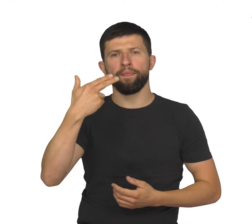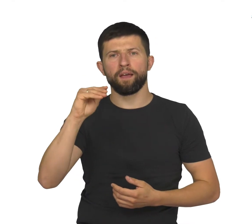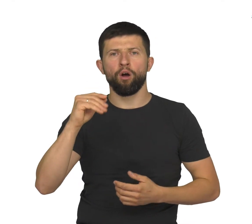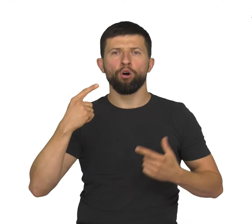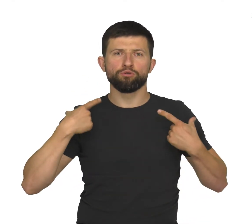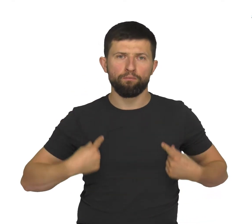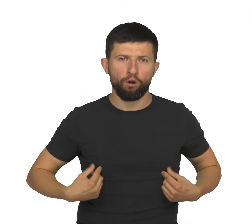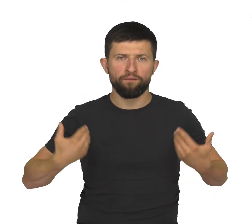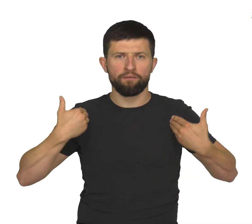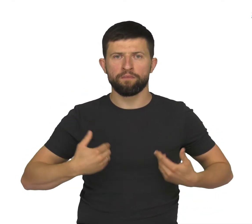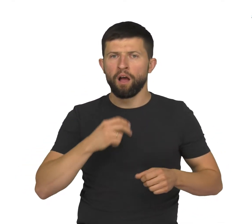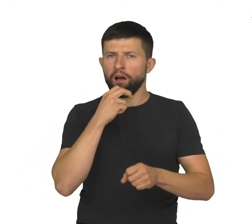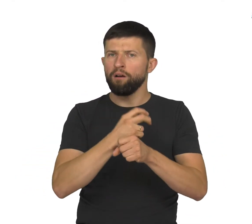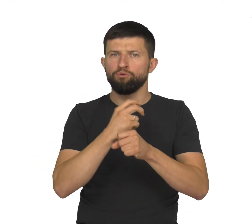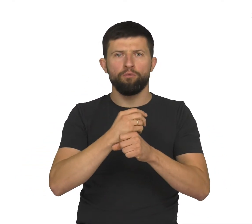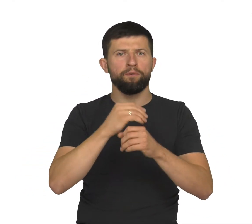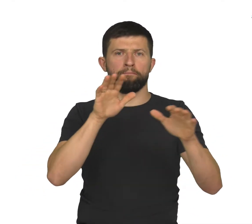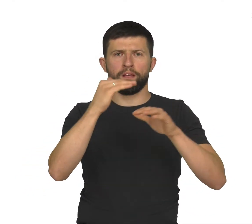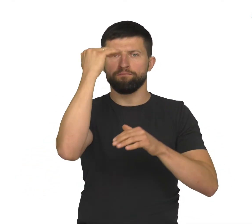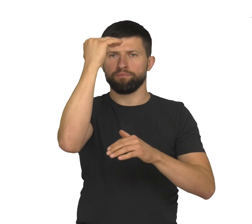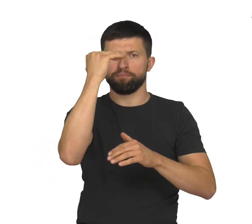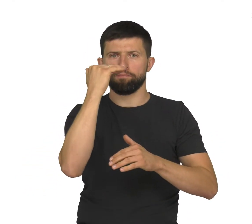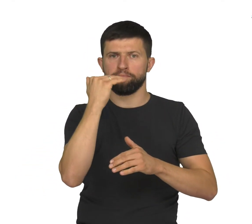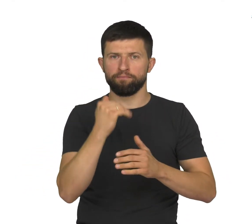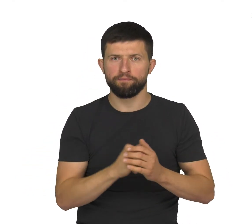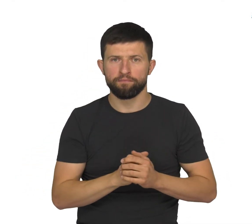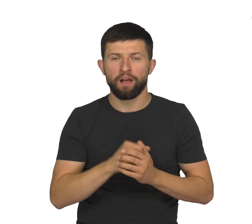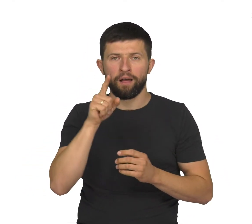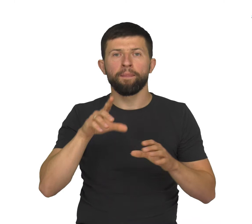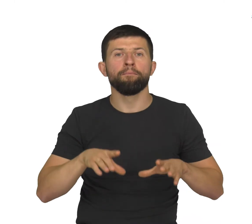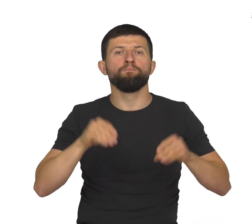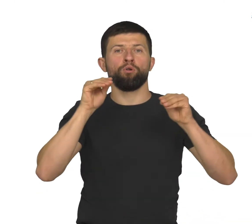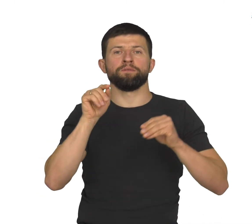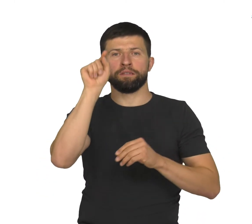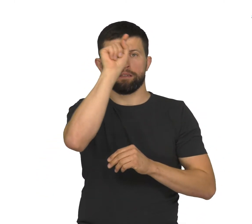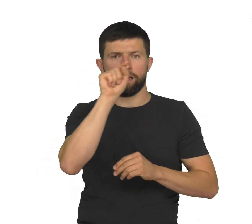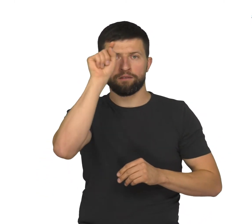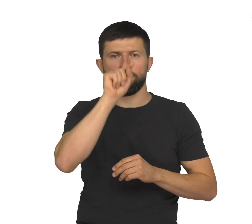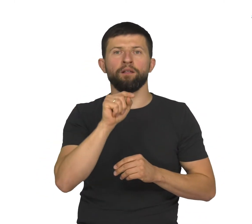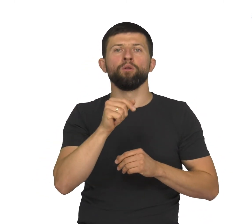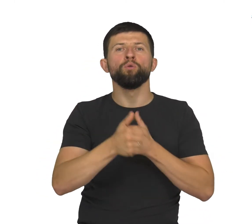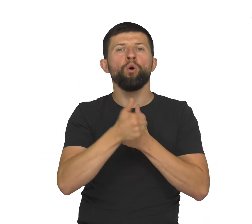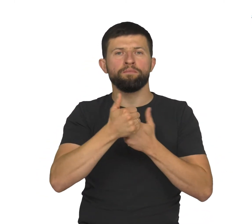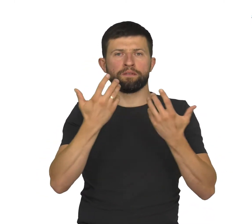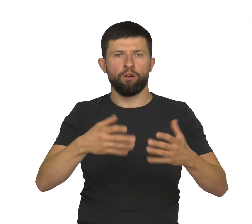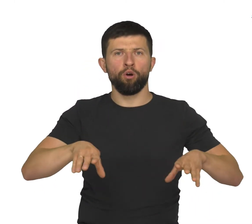na swoją skrzynkę „Mój GOV”. Za uzyskanie odpisu trzeba zapłacić.